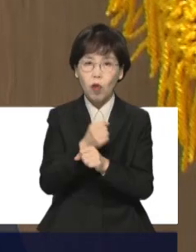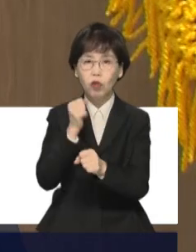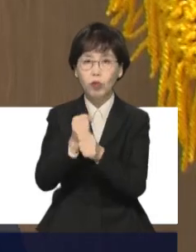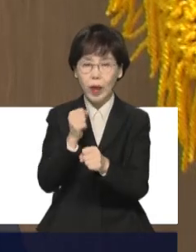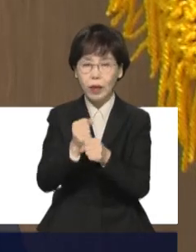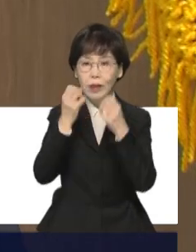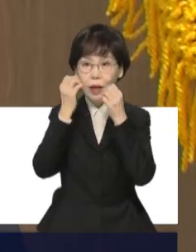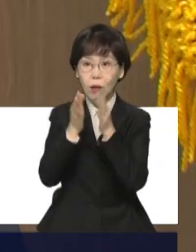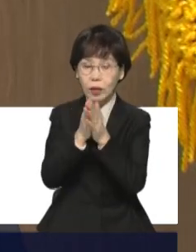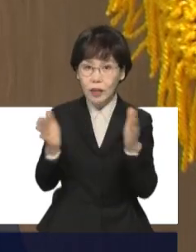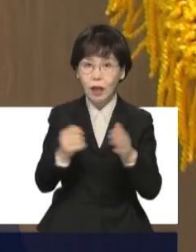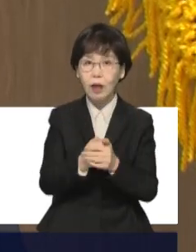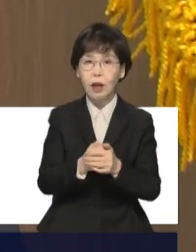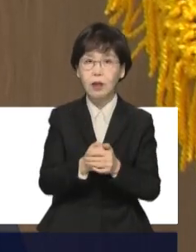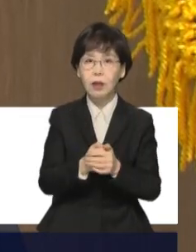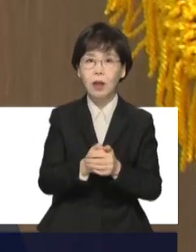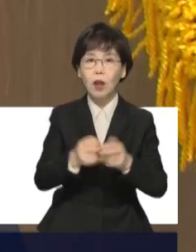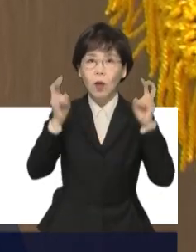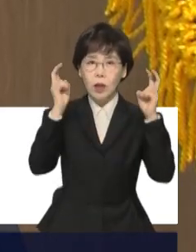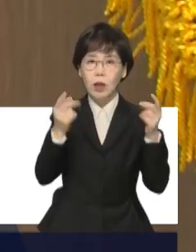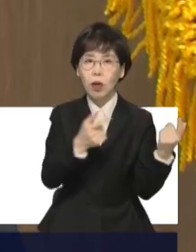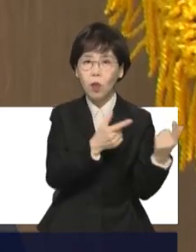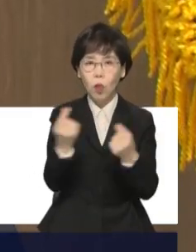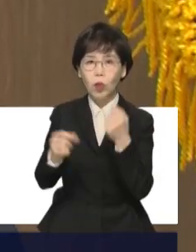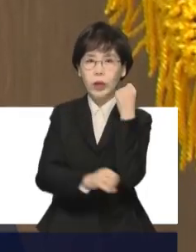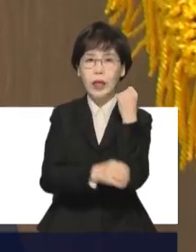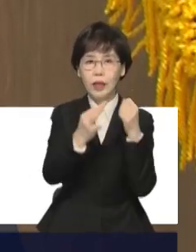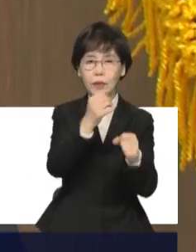공동 펀드 조성, 육상과 항공 물류 협력